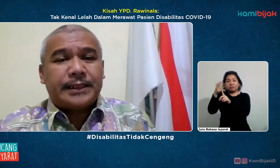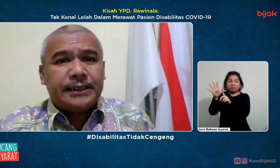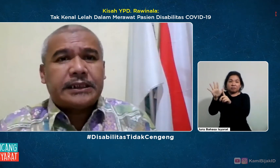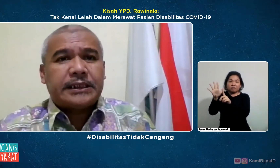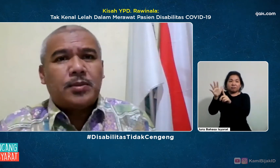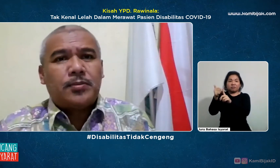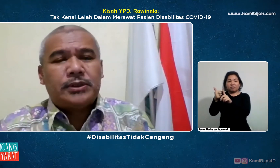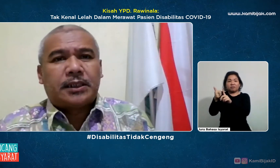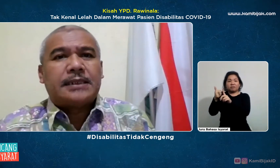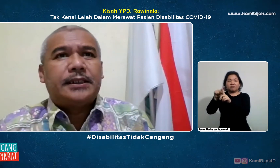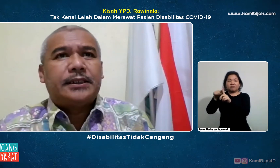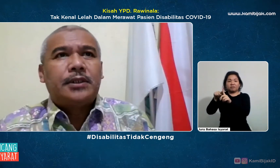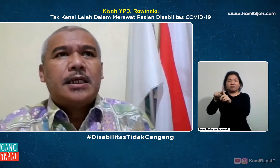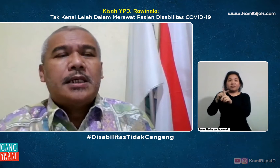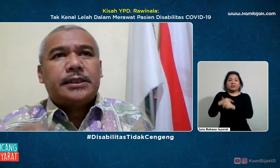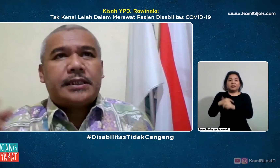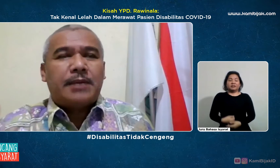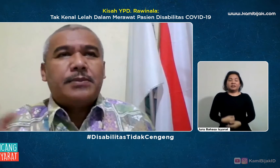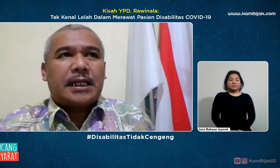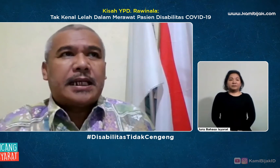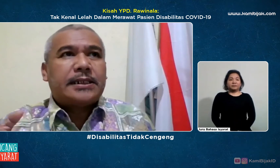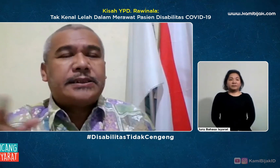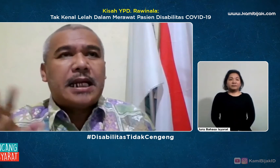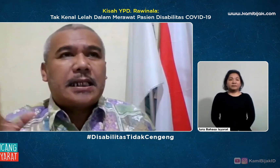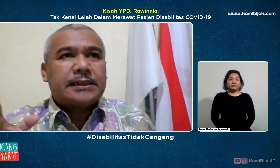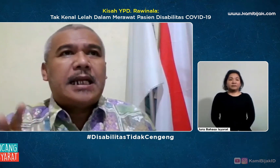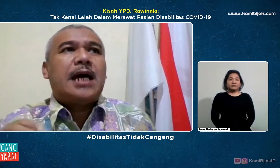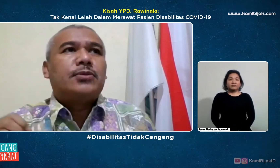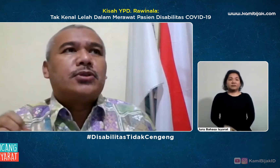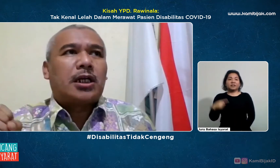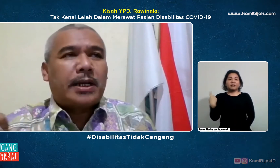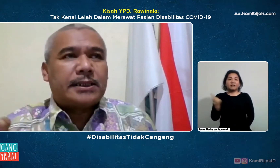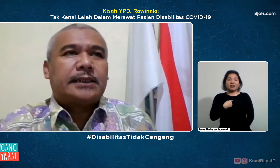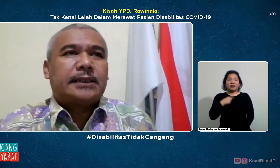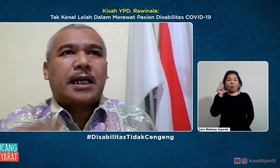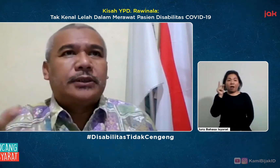yang medis Kami mempunyai keterbatasan itu jika misalkan ada gejala-gejala misalnya panas